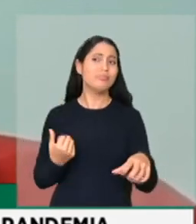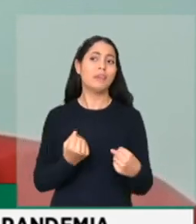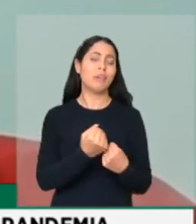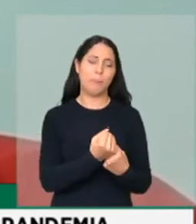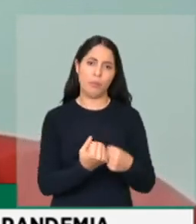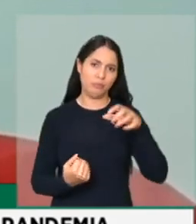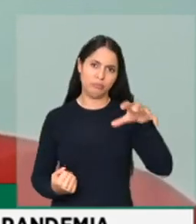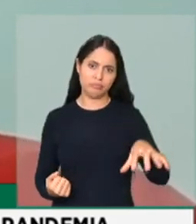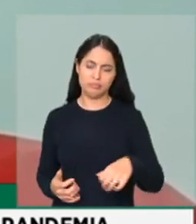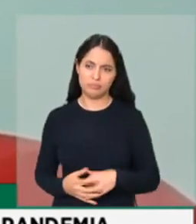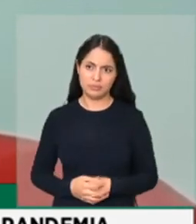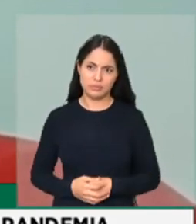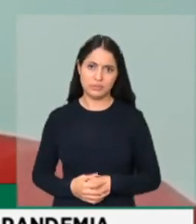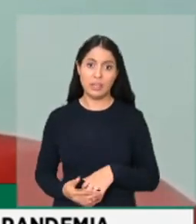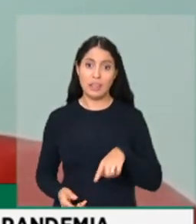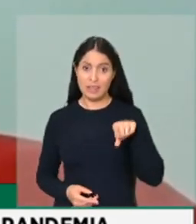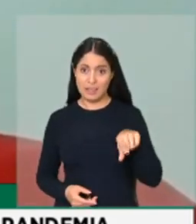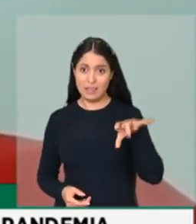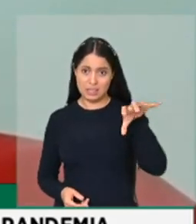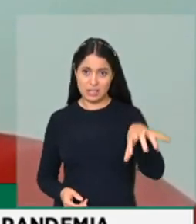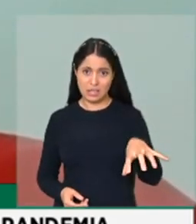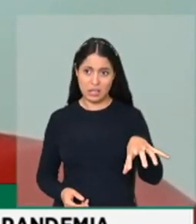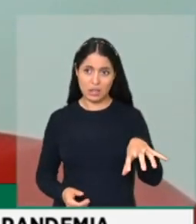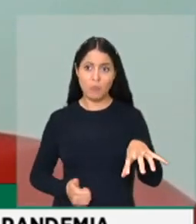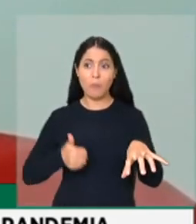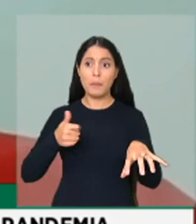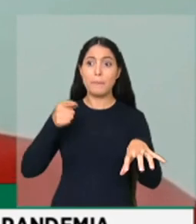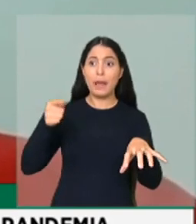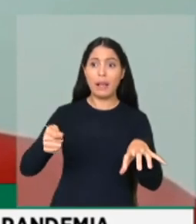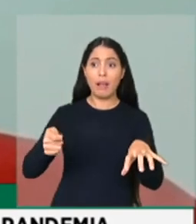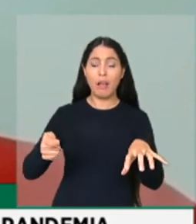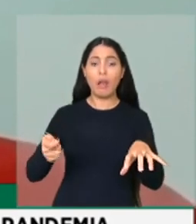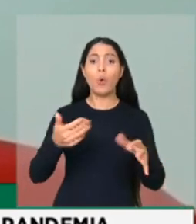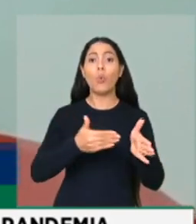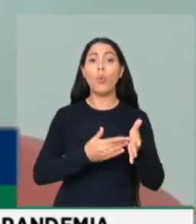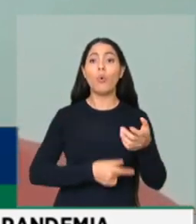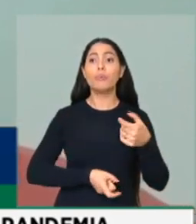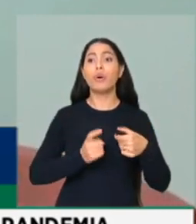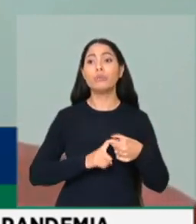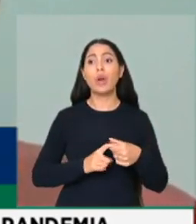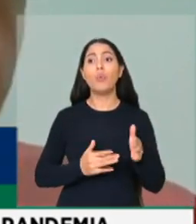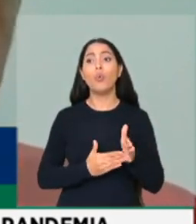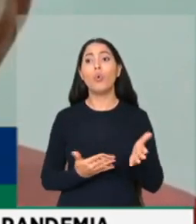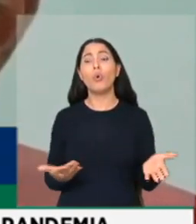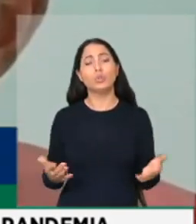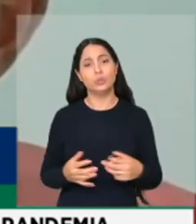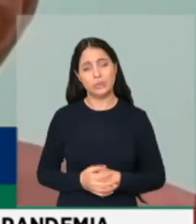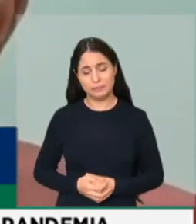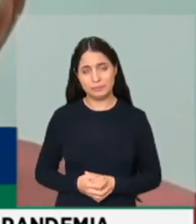DESTACADO FOI O PRIMEIRO A PARAR E SERÁ O ÚLTIMO A VOLTAR. E A MEDIDA MAIS IMPORTANTE PARA OS TRABALHADORES DO SETOR FOI